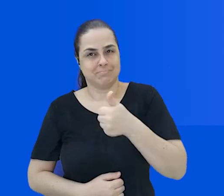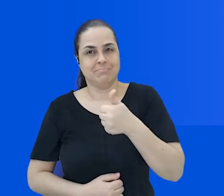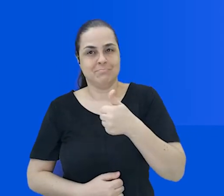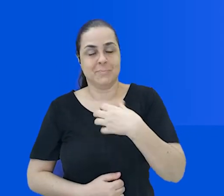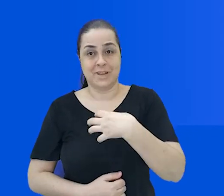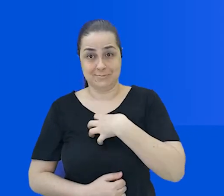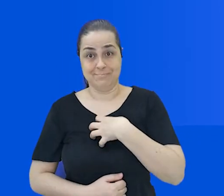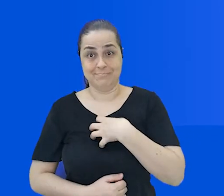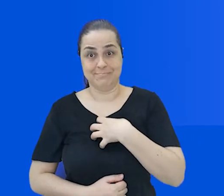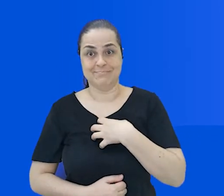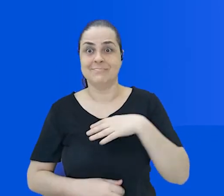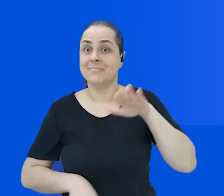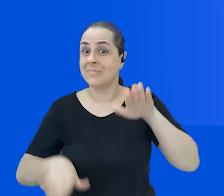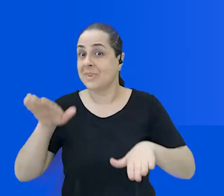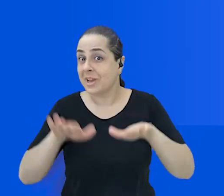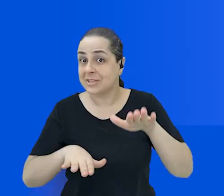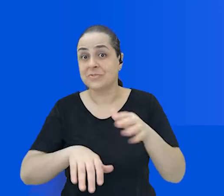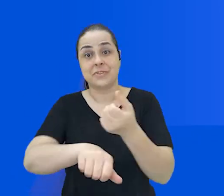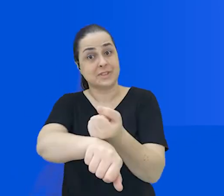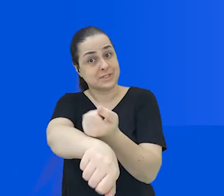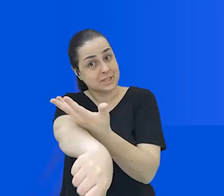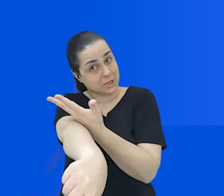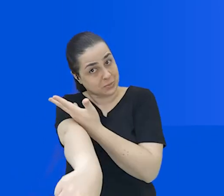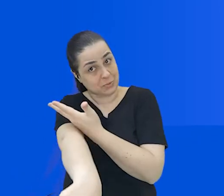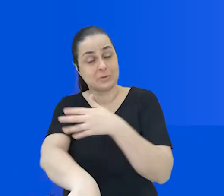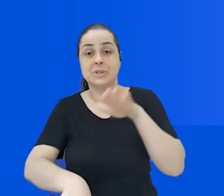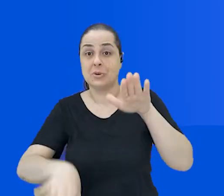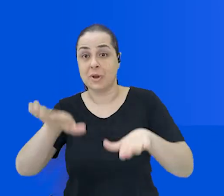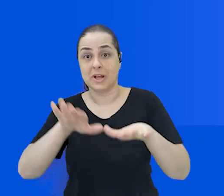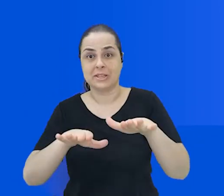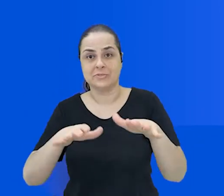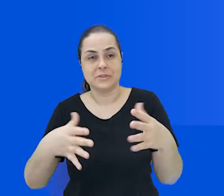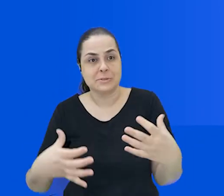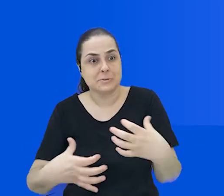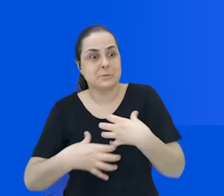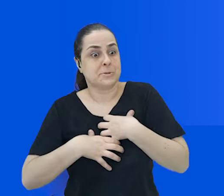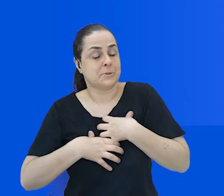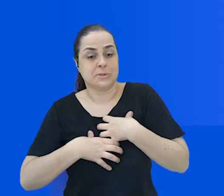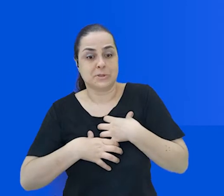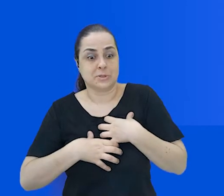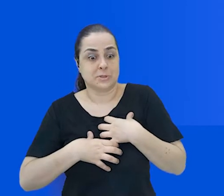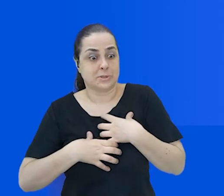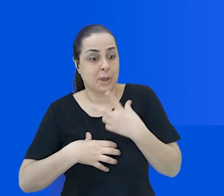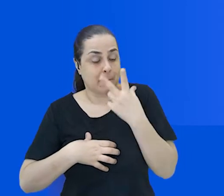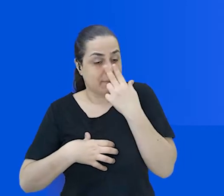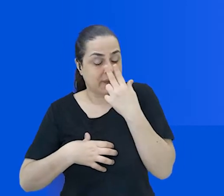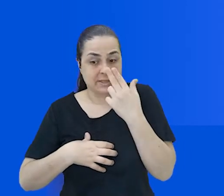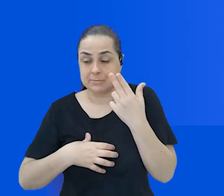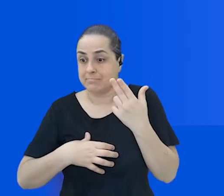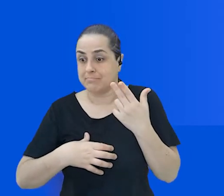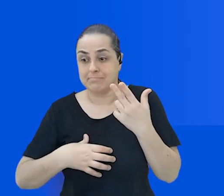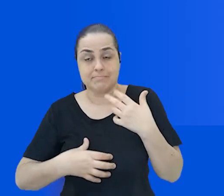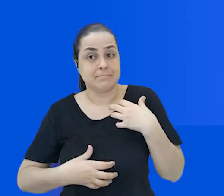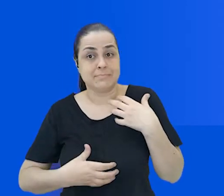Só que, é claro, muitas, muitas vezes emoções, muitos desses disparadores muitas vezes causam certos desconfortos